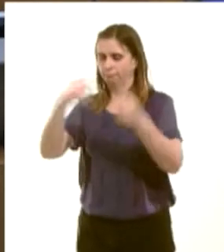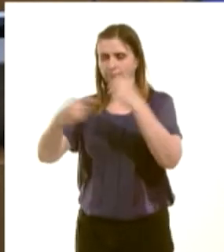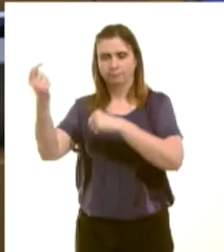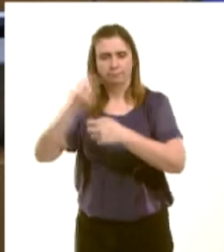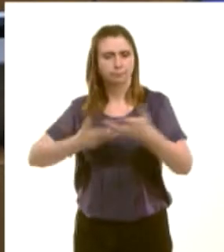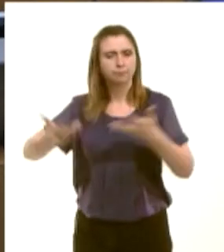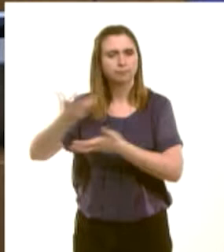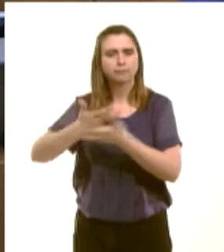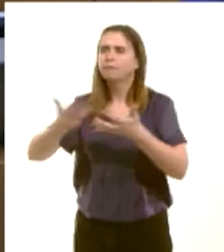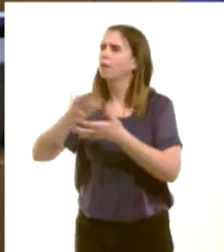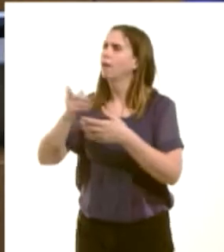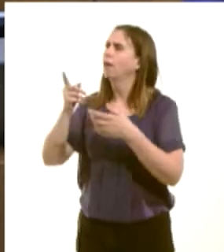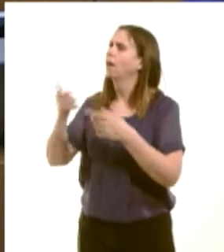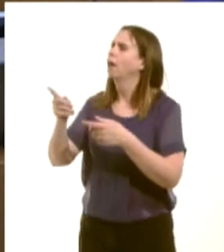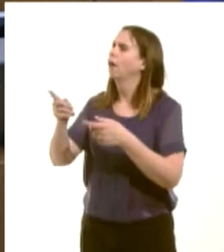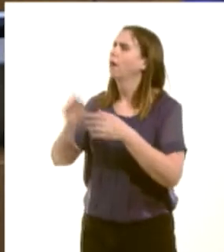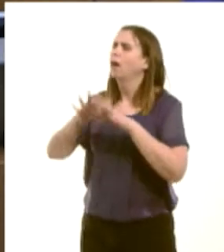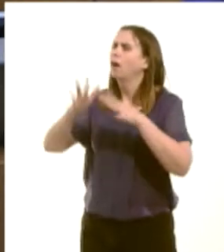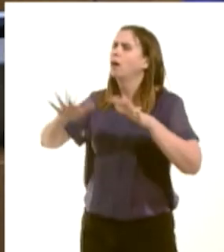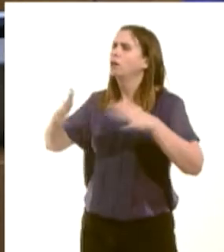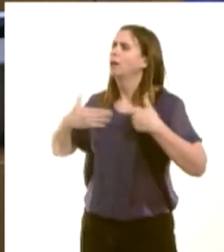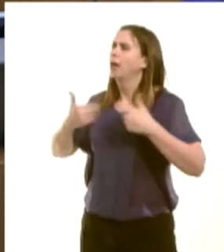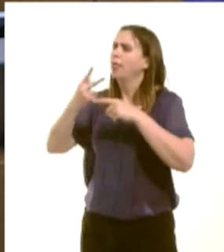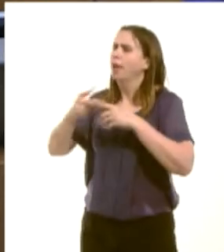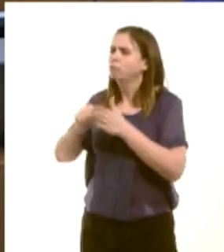nghefn gwlad ac, wrth gwrs, i drafod pa wersi y gellir eu cymhwyso iír canolbarth.